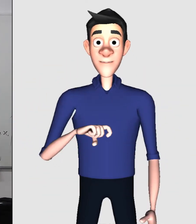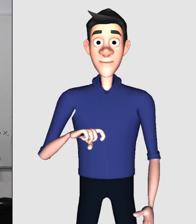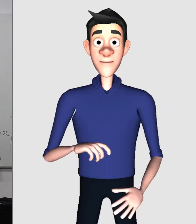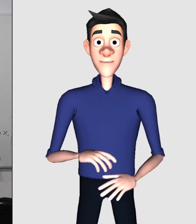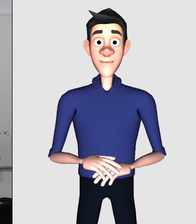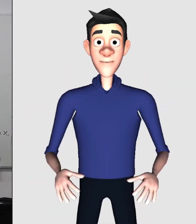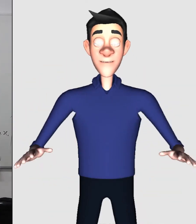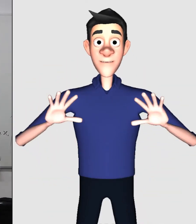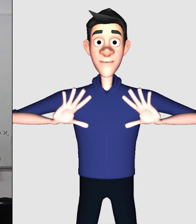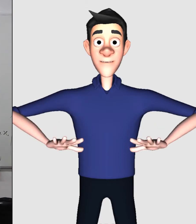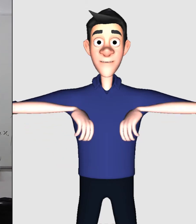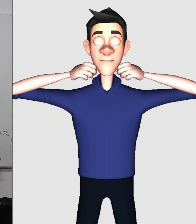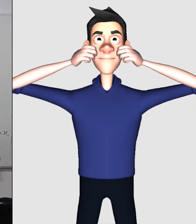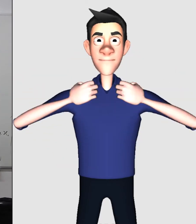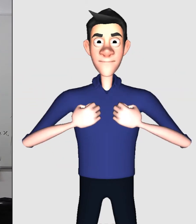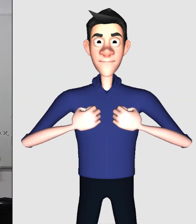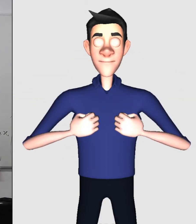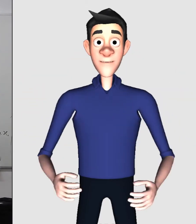Podemos deixar assim